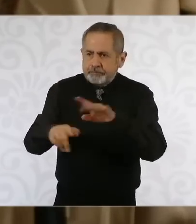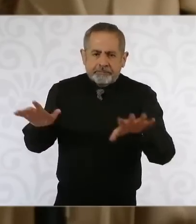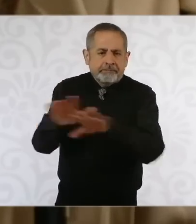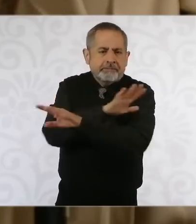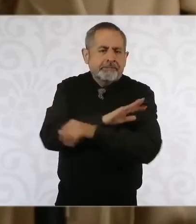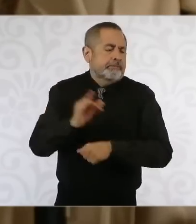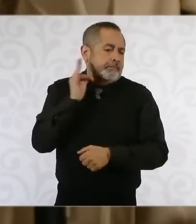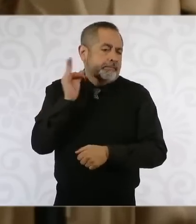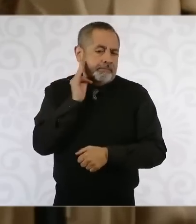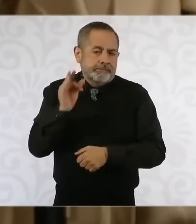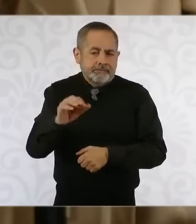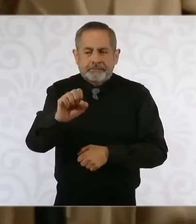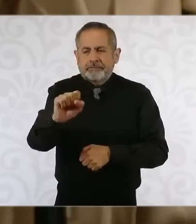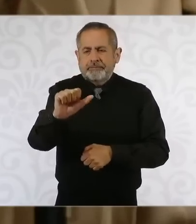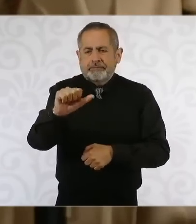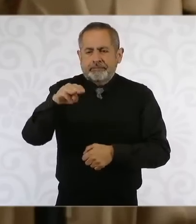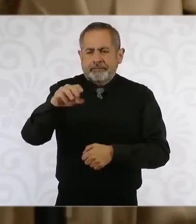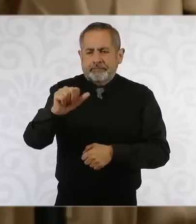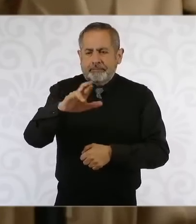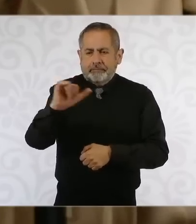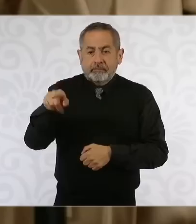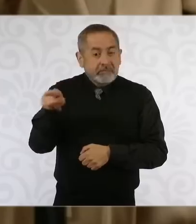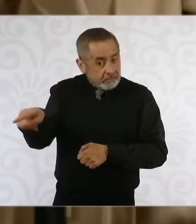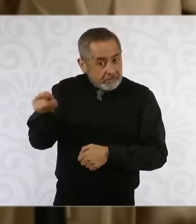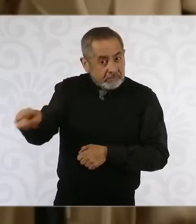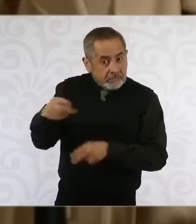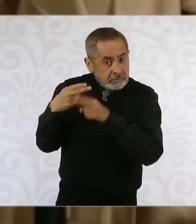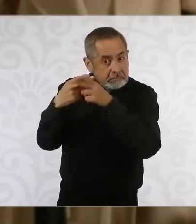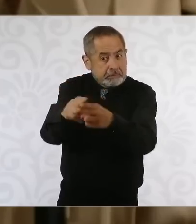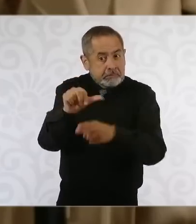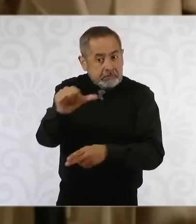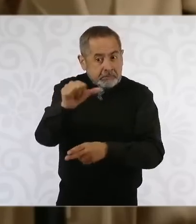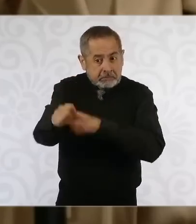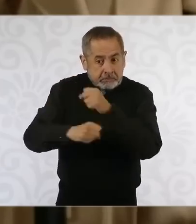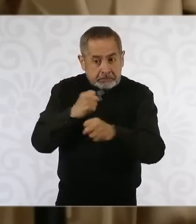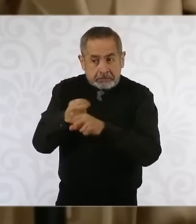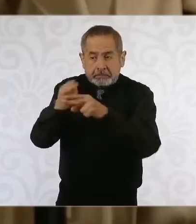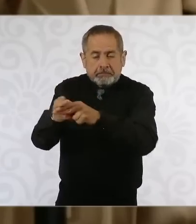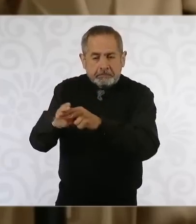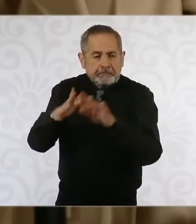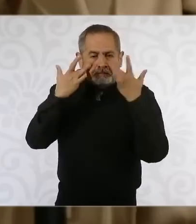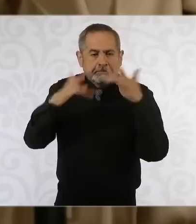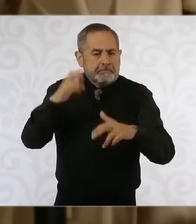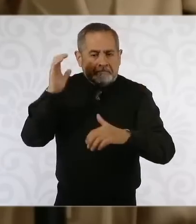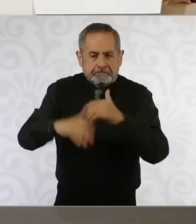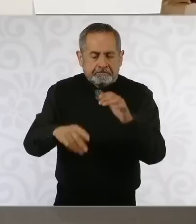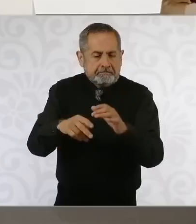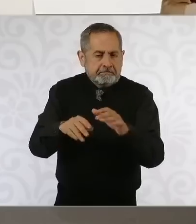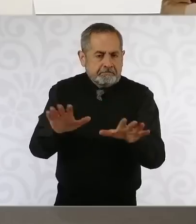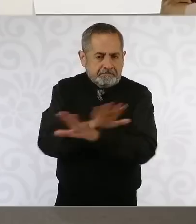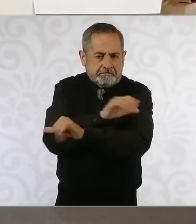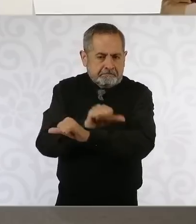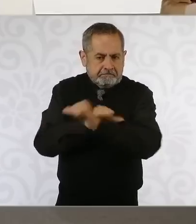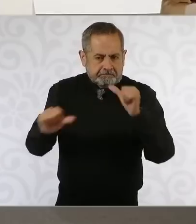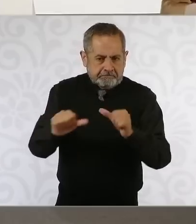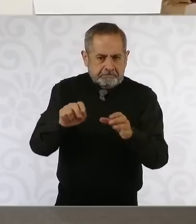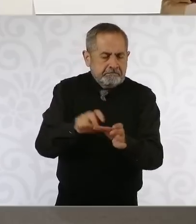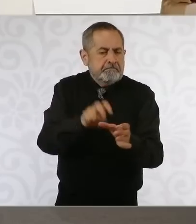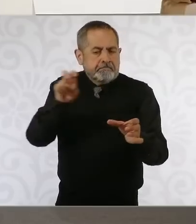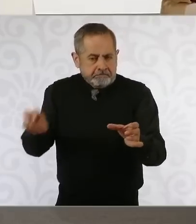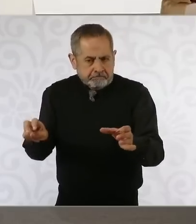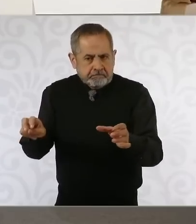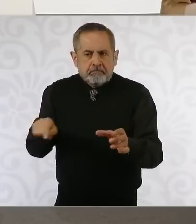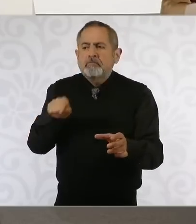que duró práctica casi 16 años en Guanajuato y que deja una Estela tremendamente de un crimen